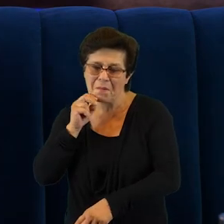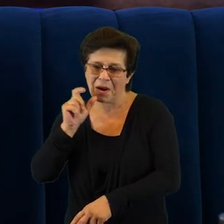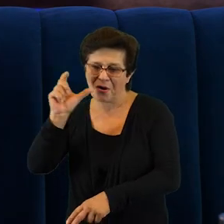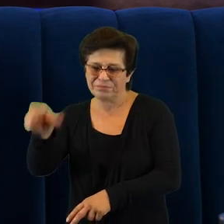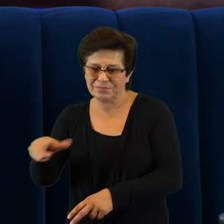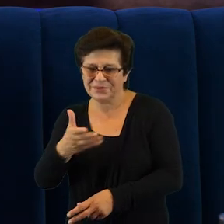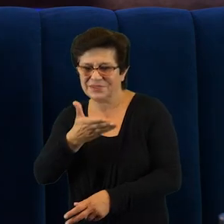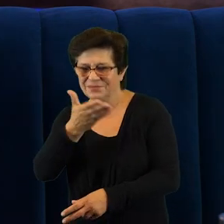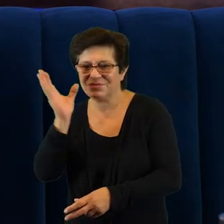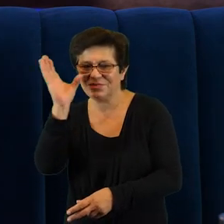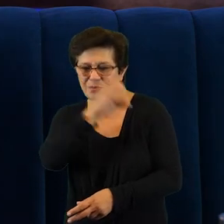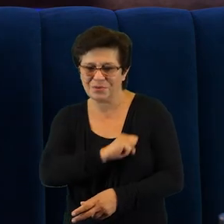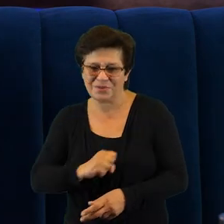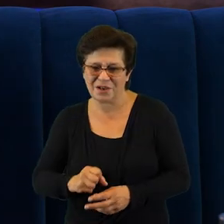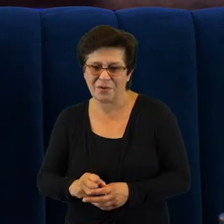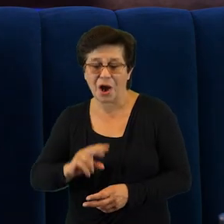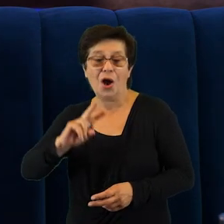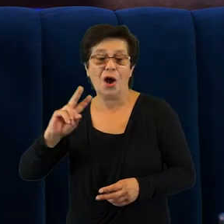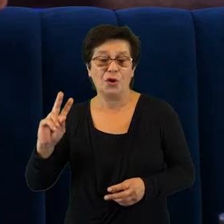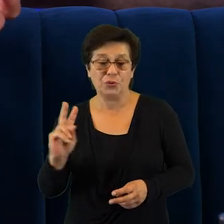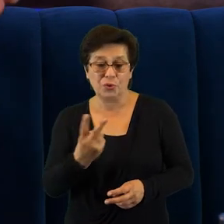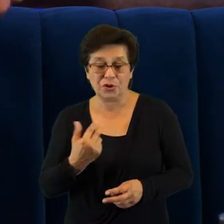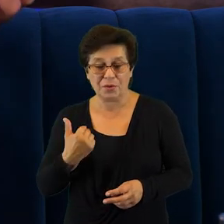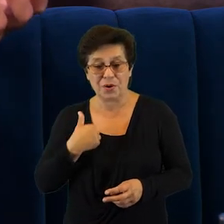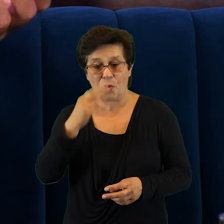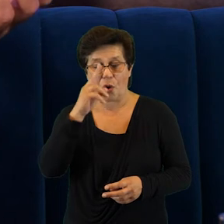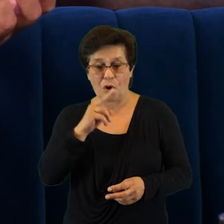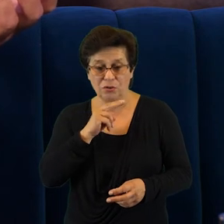Drugim był jego ojciec, który, gdy umierał, trzymał go za rękę.